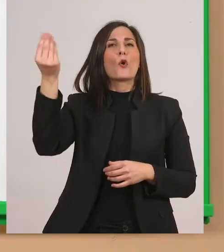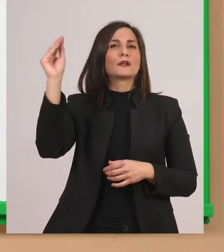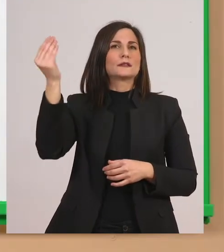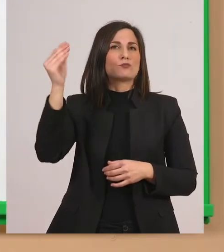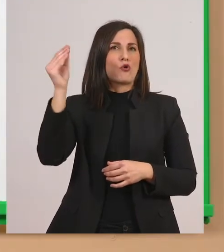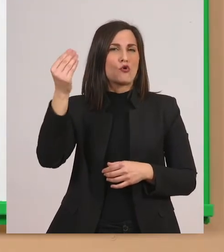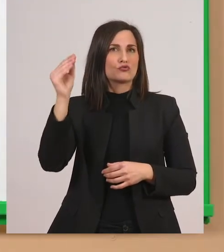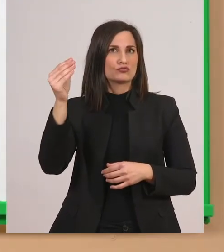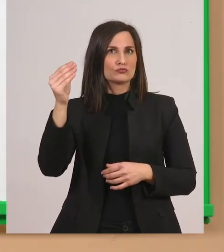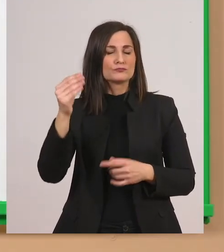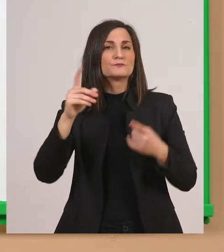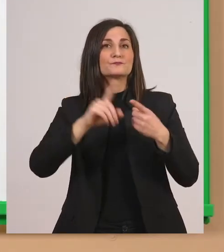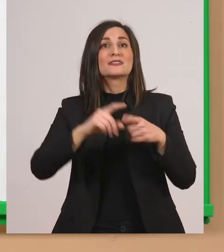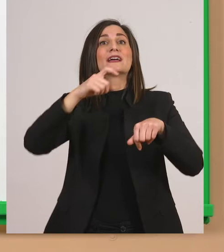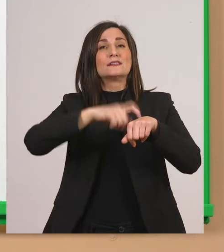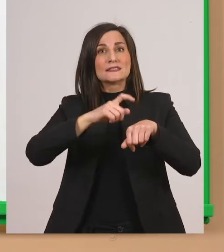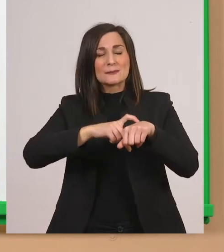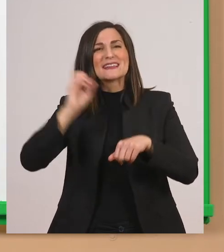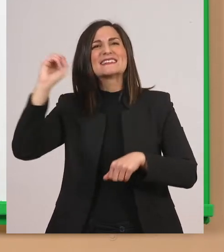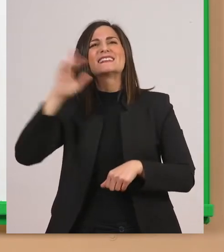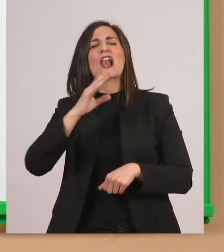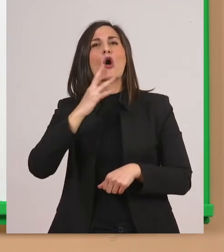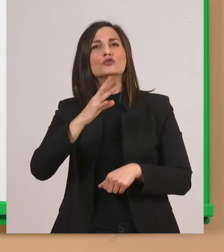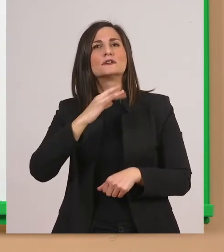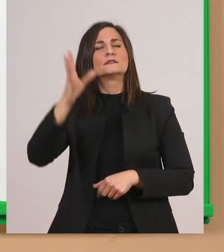Είναι τι; Ότι μαθαίνοντας ξένες γλώσσες μπορώ να επικοινωνήσω...